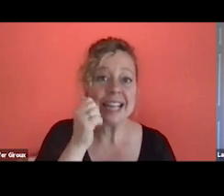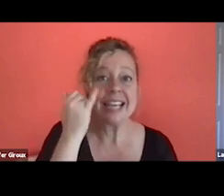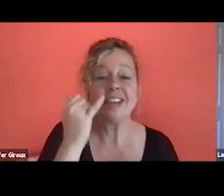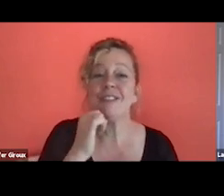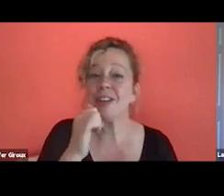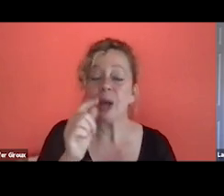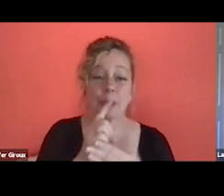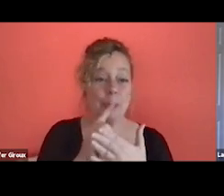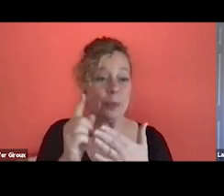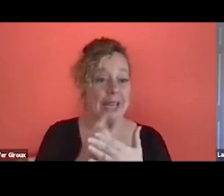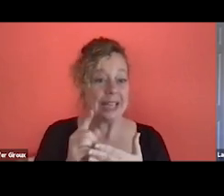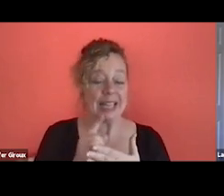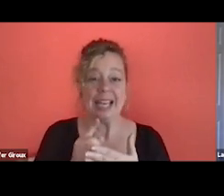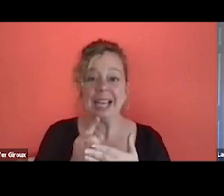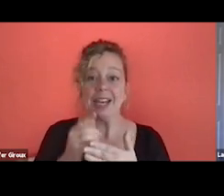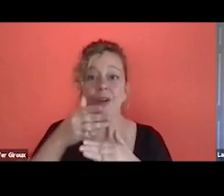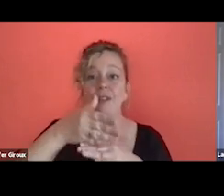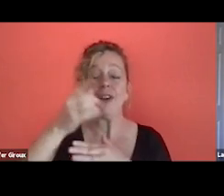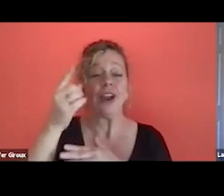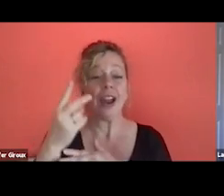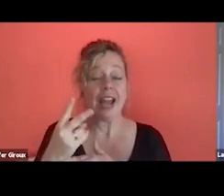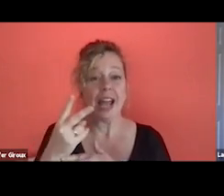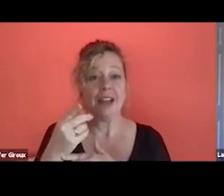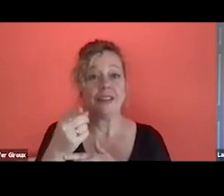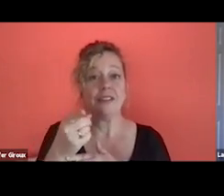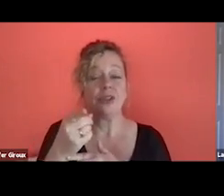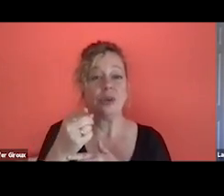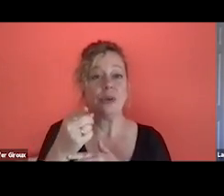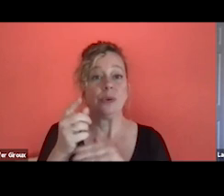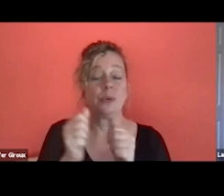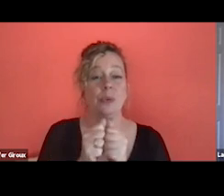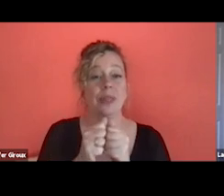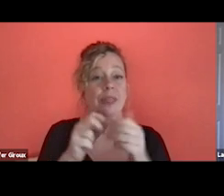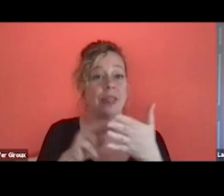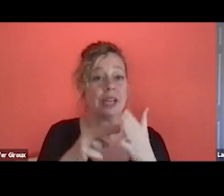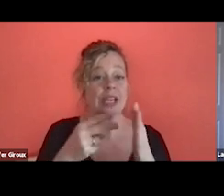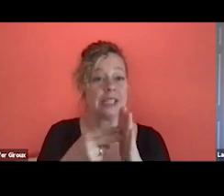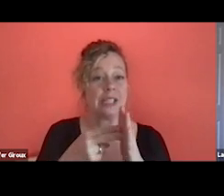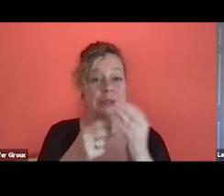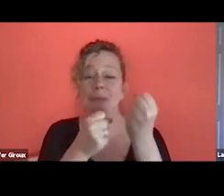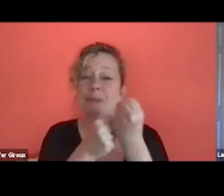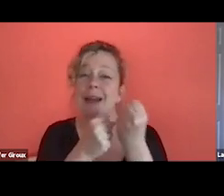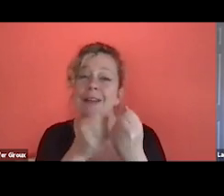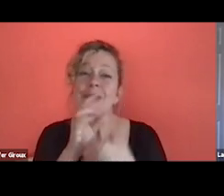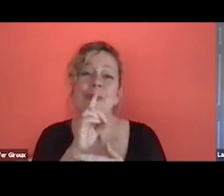y más de la mitad de ustedes con el respaldo intencional de realmente prevenir el agotamiento